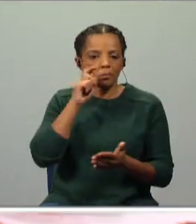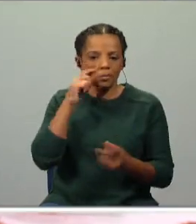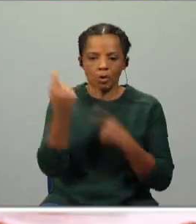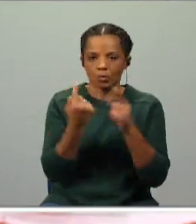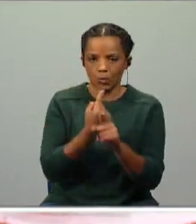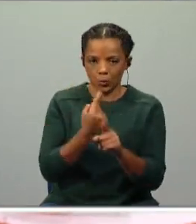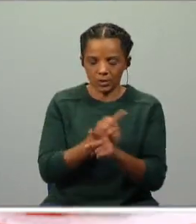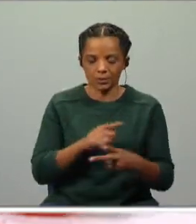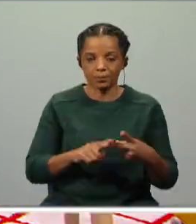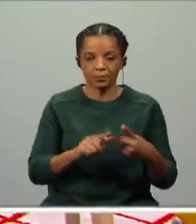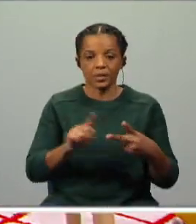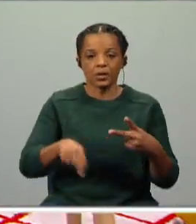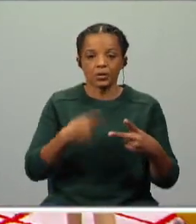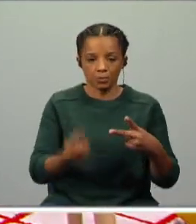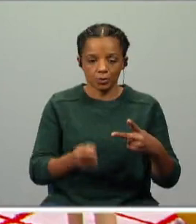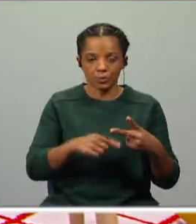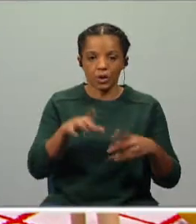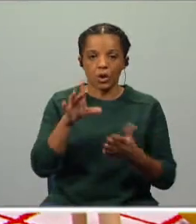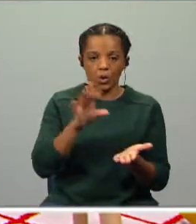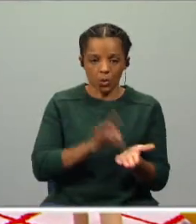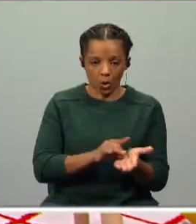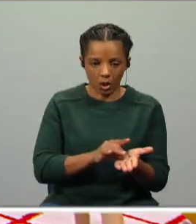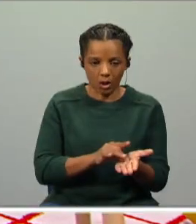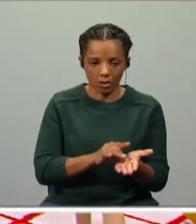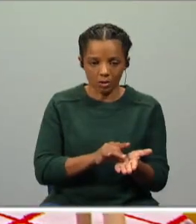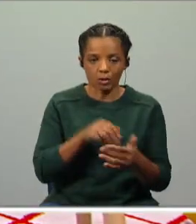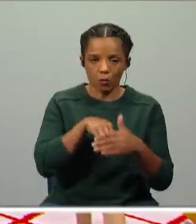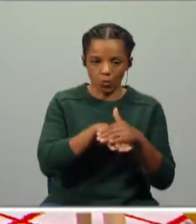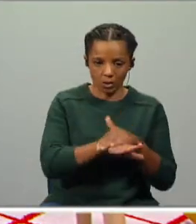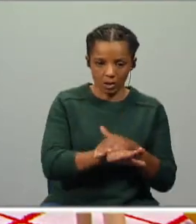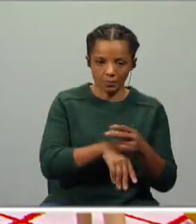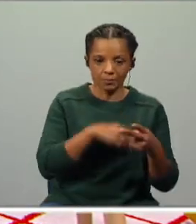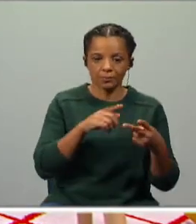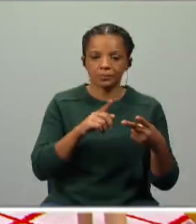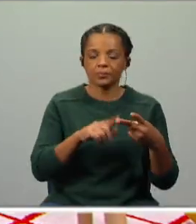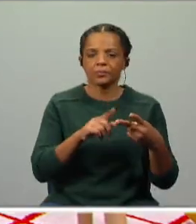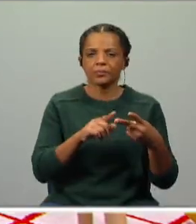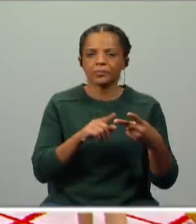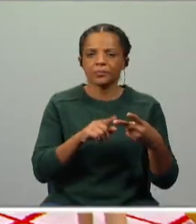depois Usámos Cola que eu já vou arrumar aqui usámos Popo,